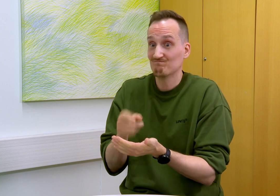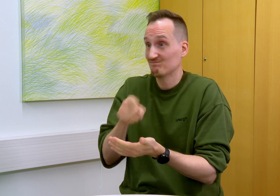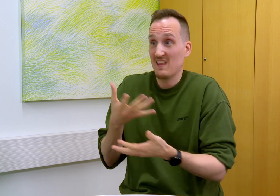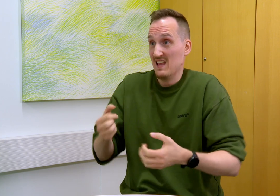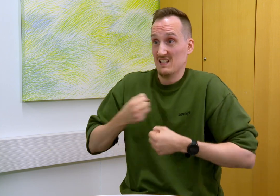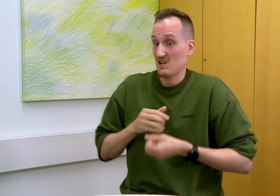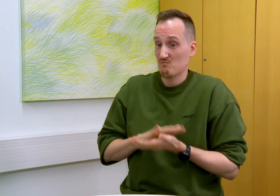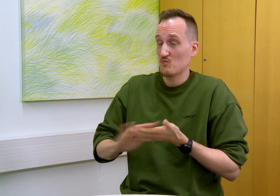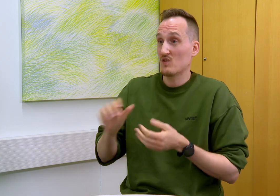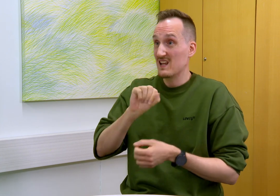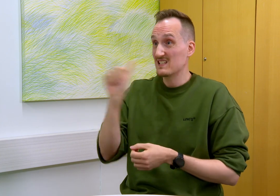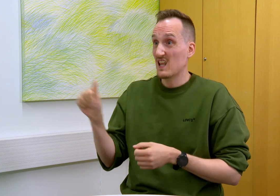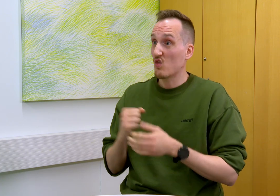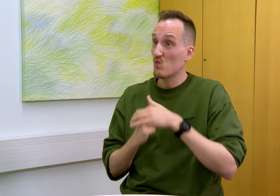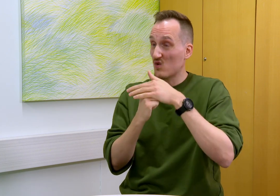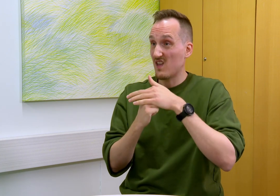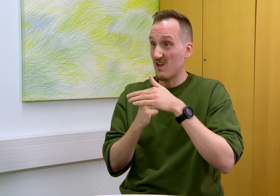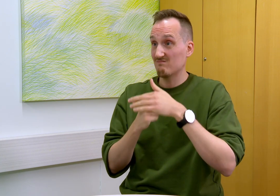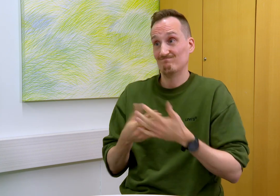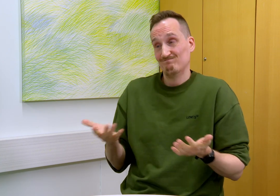koska se ei kuulu STEA:n myöntämän tuen piiriin.